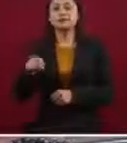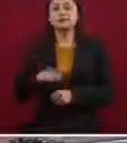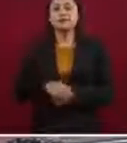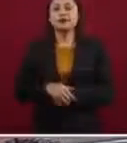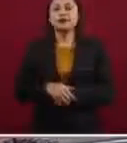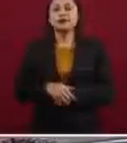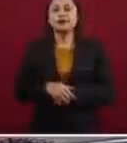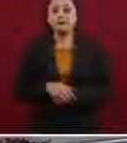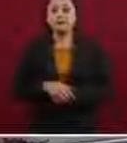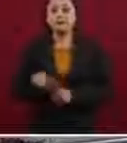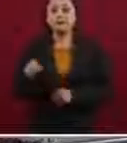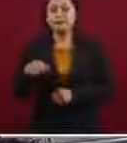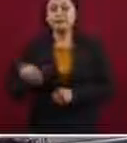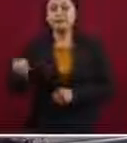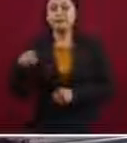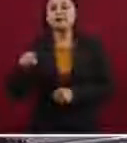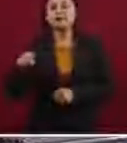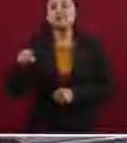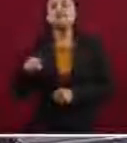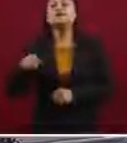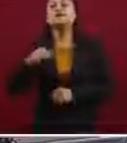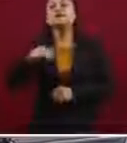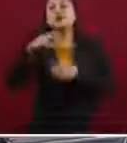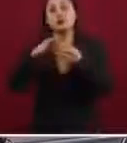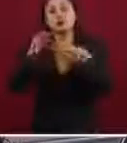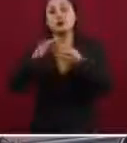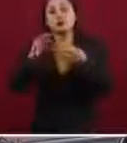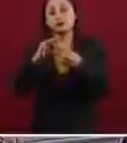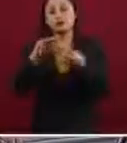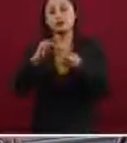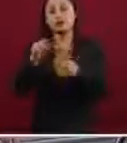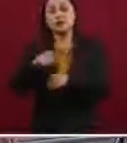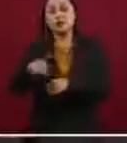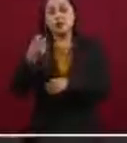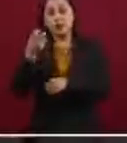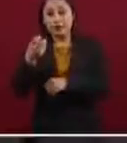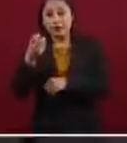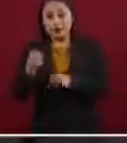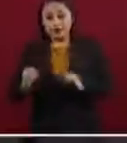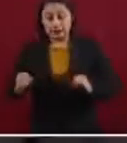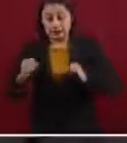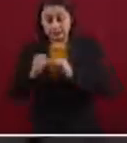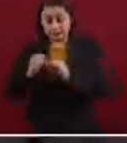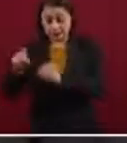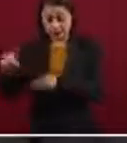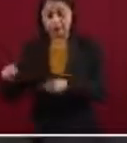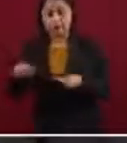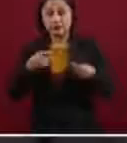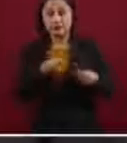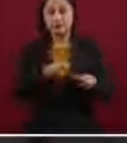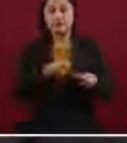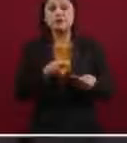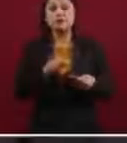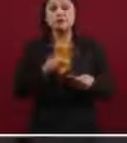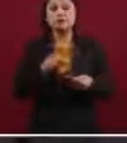Pero -y ahí cierro el paréntesis- para comentarles que una parte de fondos se va a destinar a